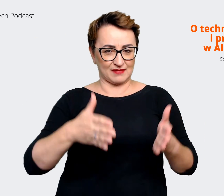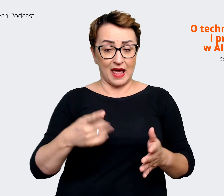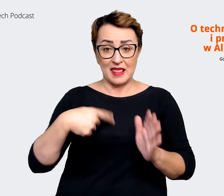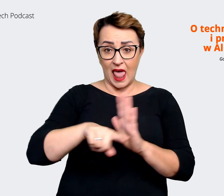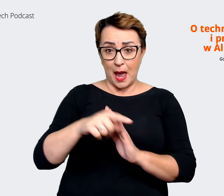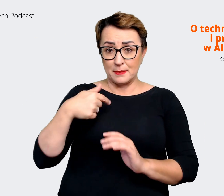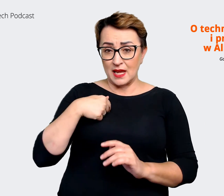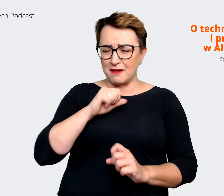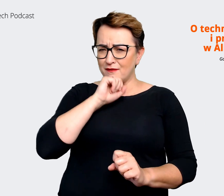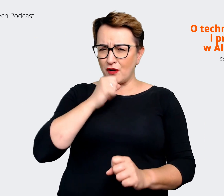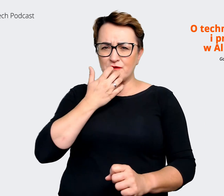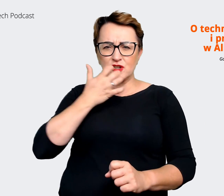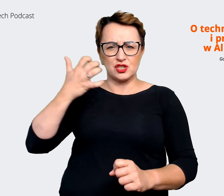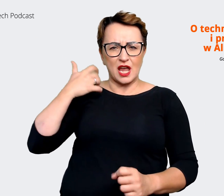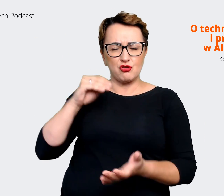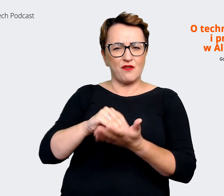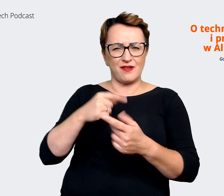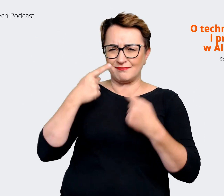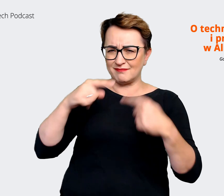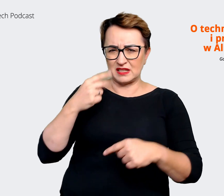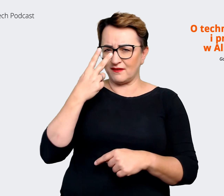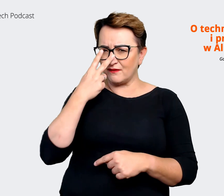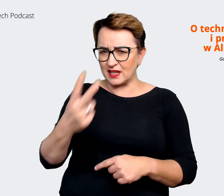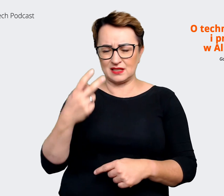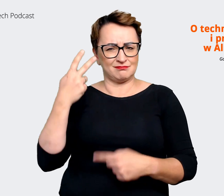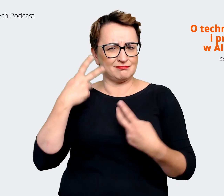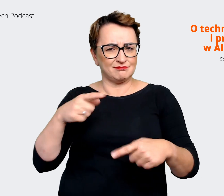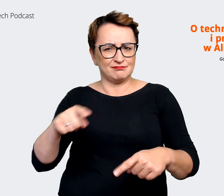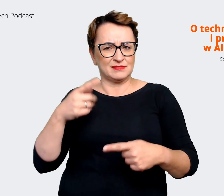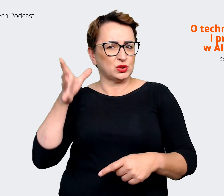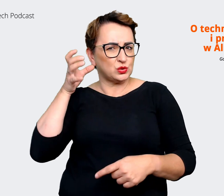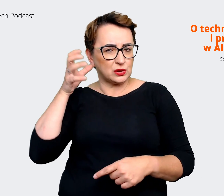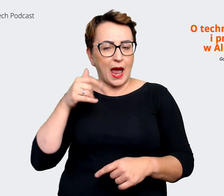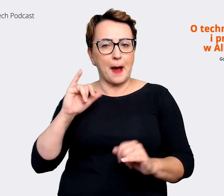nigdy wcześniej, w swoim doświadczeniu nigdy nie słyszałem, jak mocno można inżyniera zaangażować